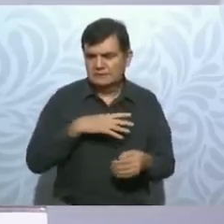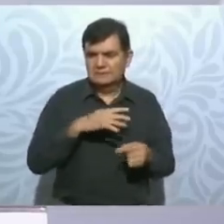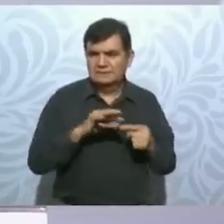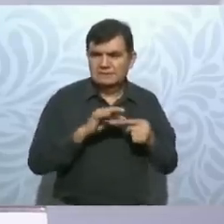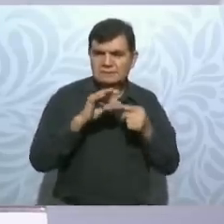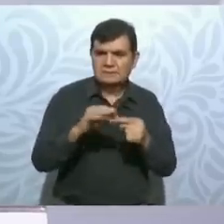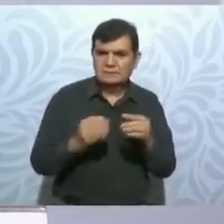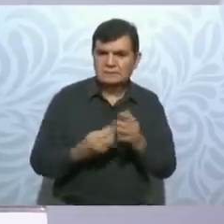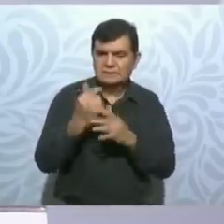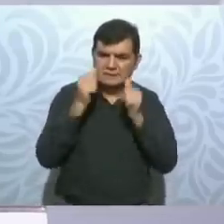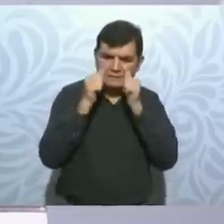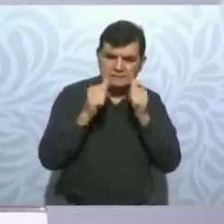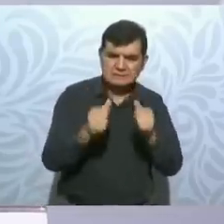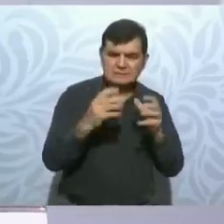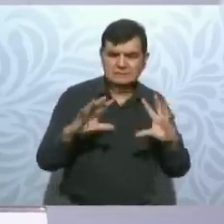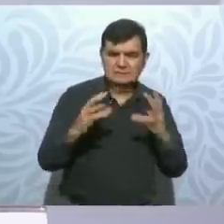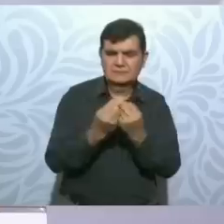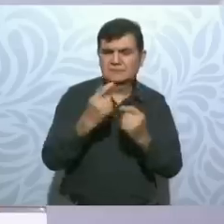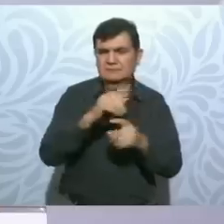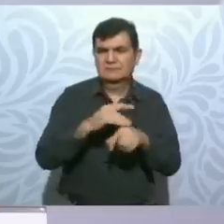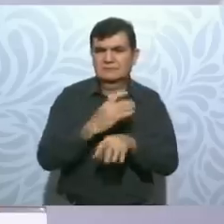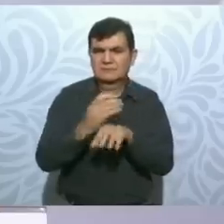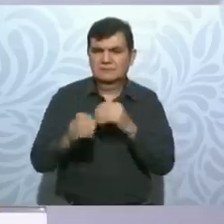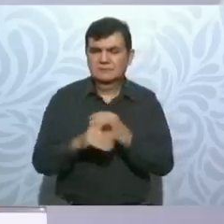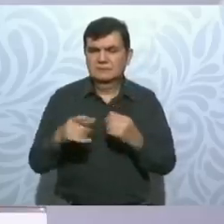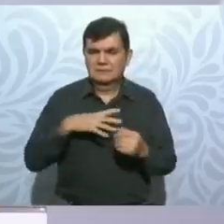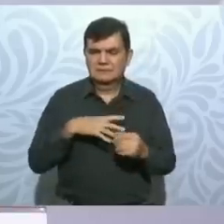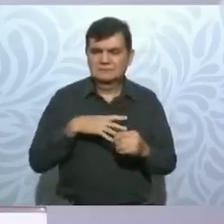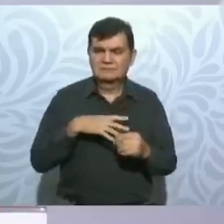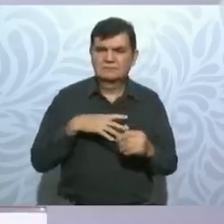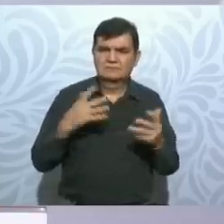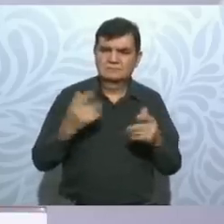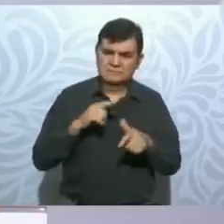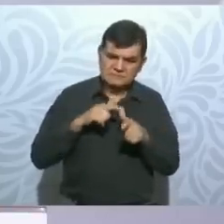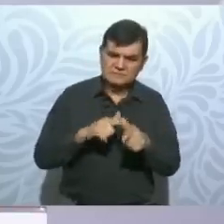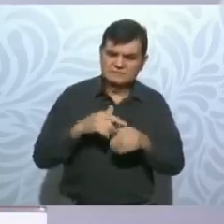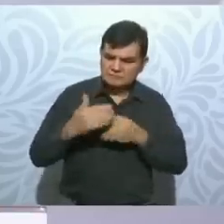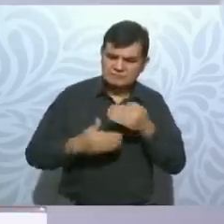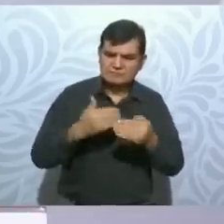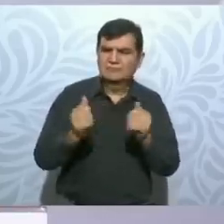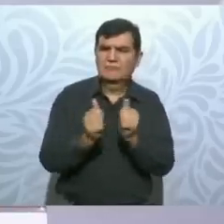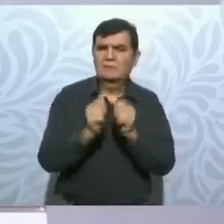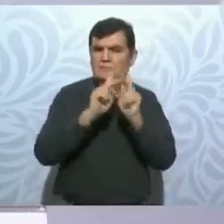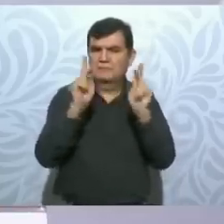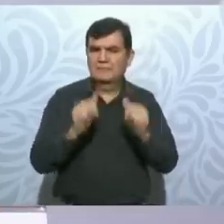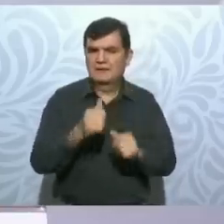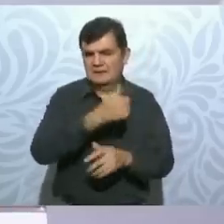atención conjunta de las causas y que podamos ir construyendo paz en cada territorio de